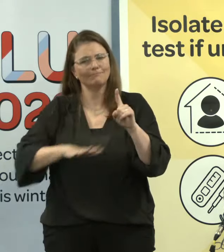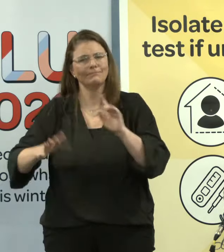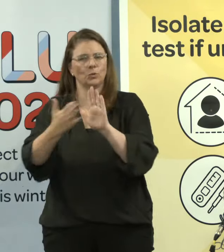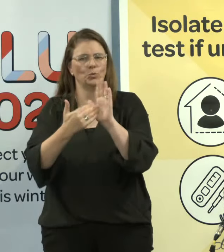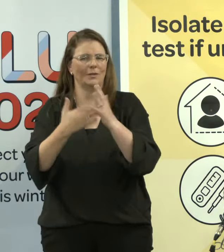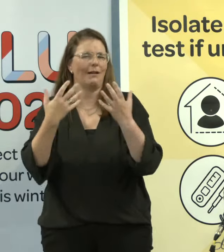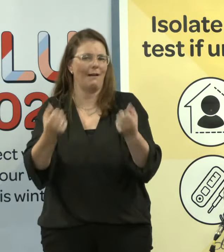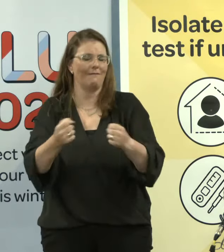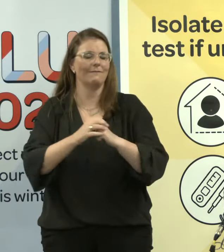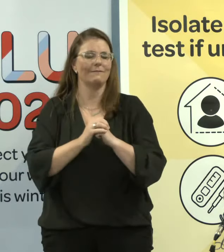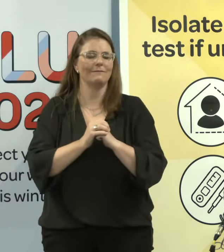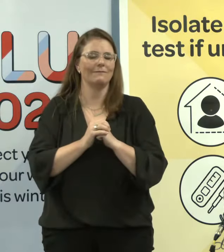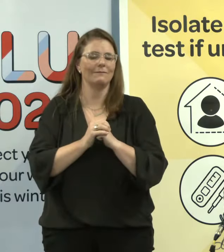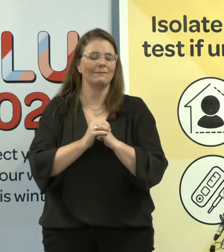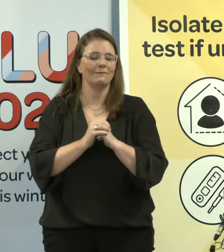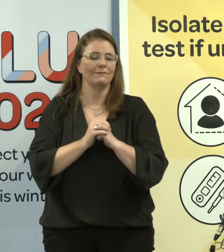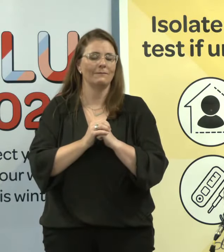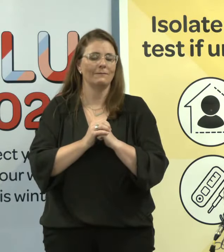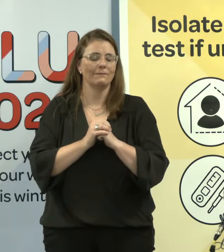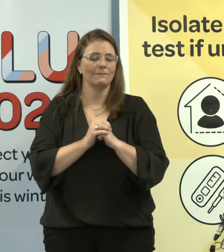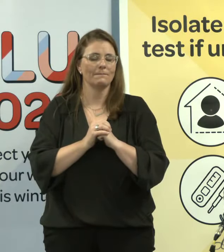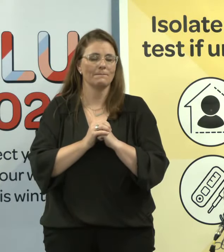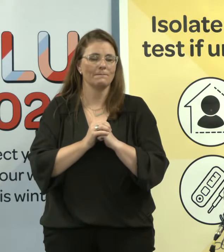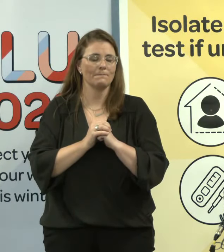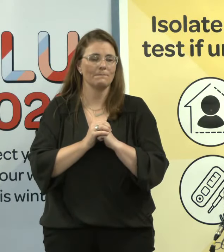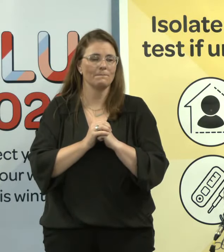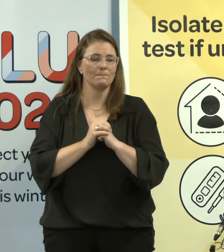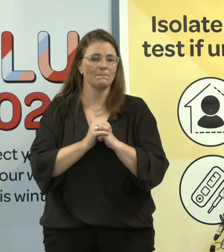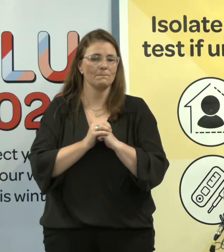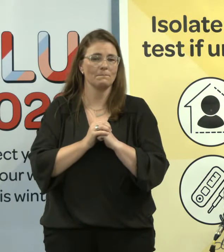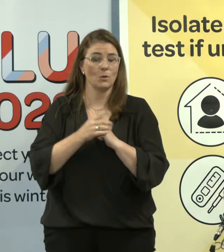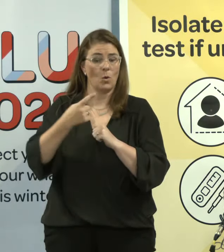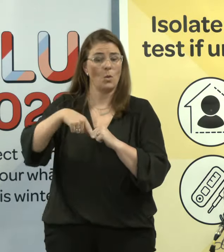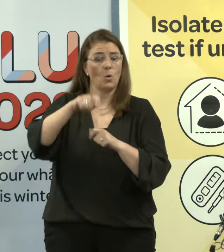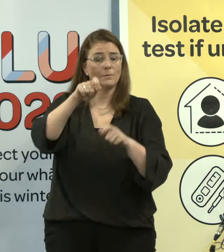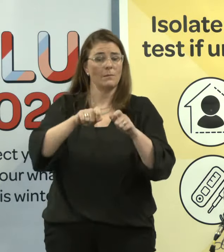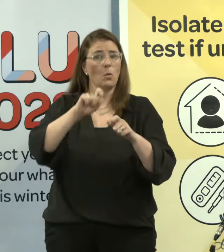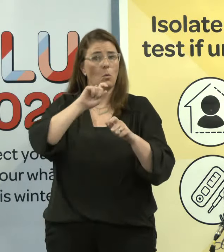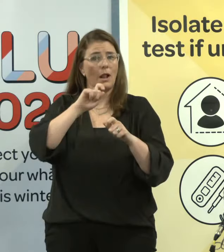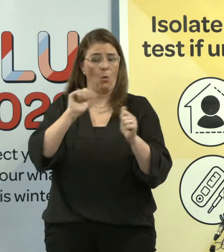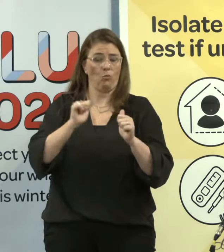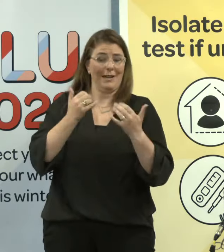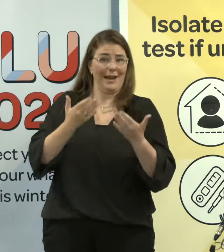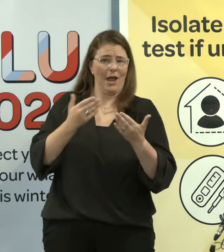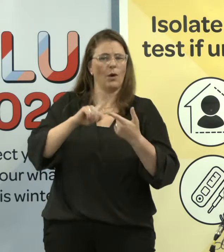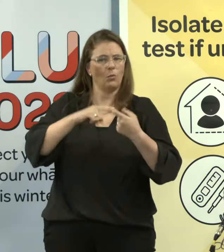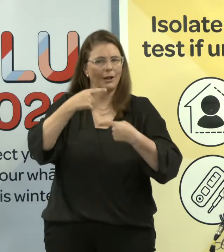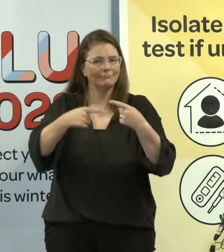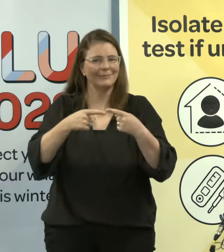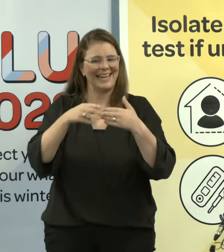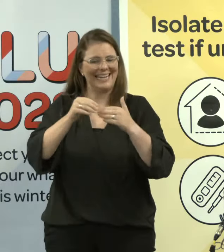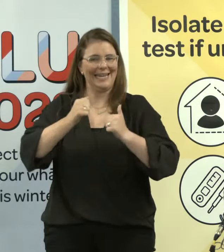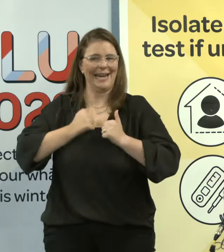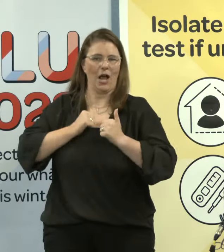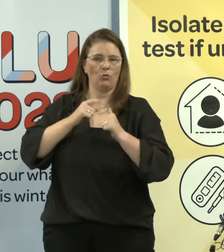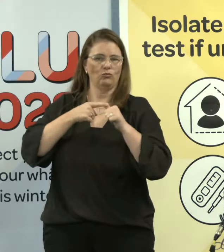kotahi ahau, ko ahau i nga wa katoa kaore e taea e koe te